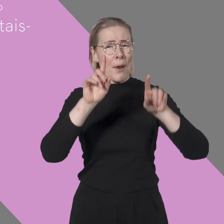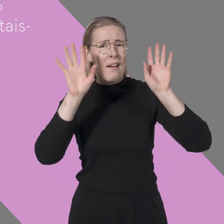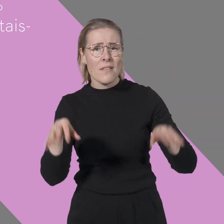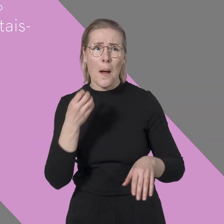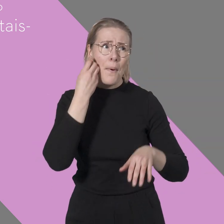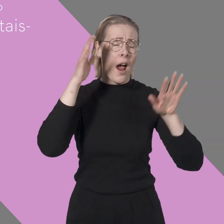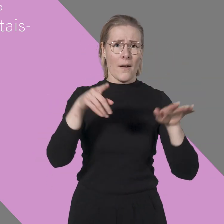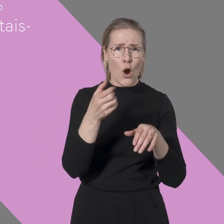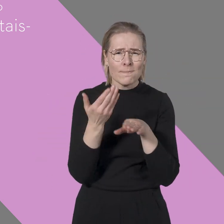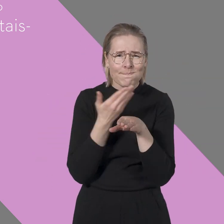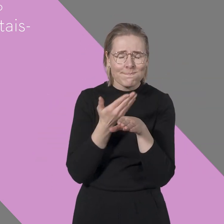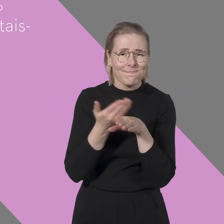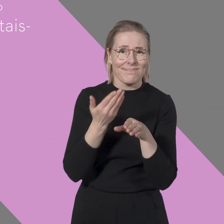missä ja milloin tahansa.